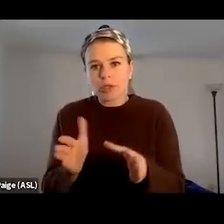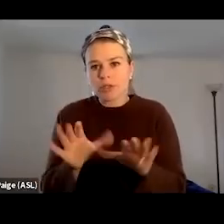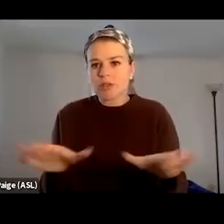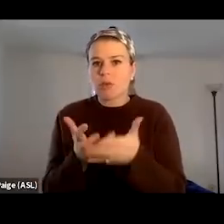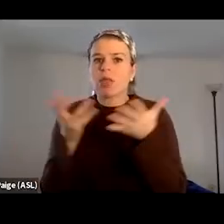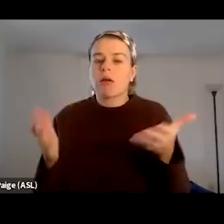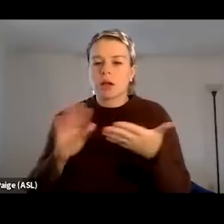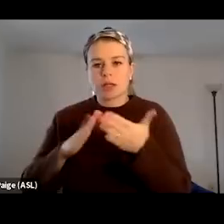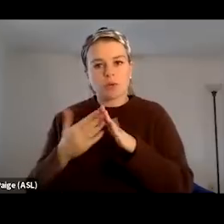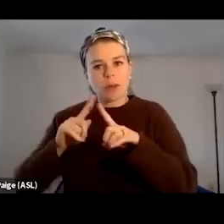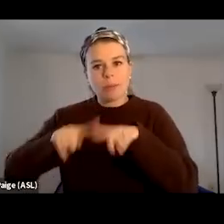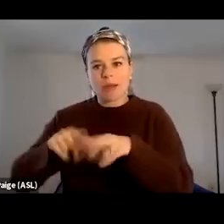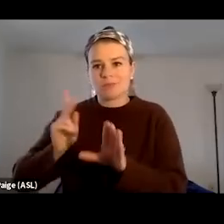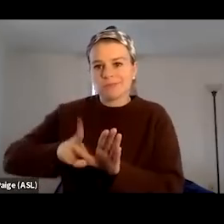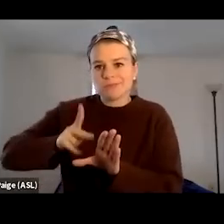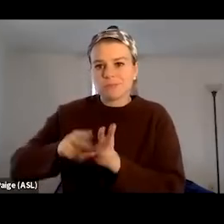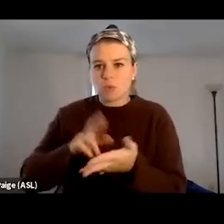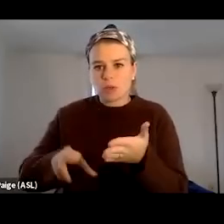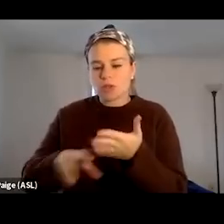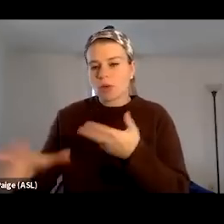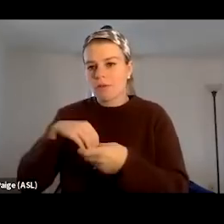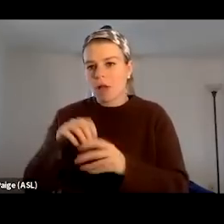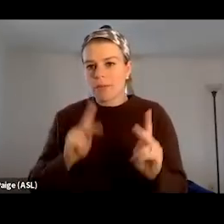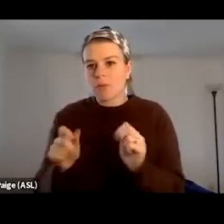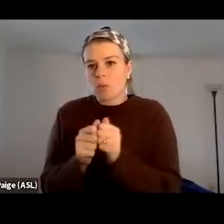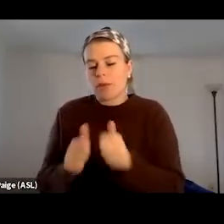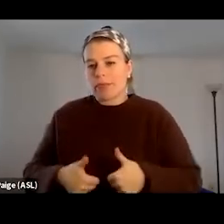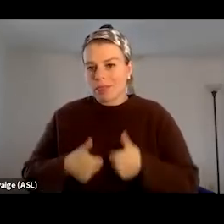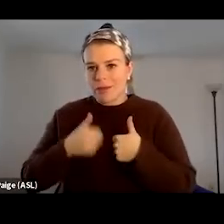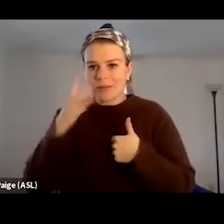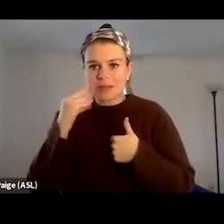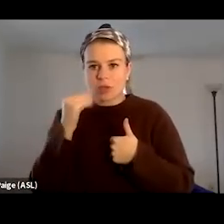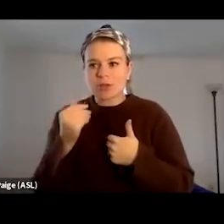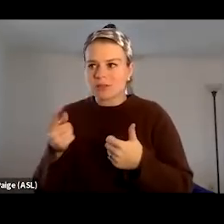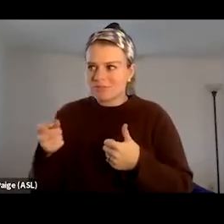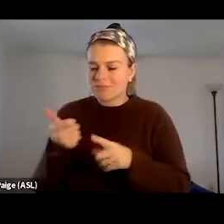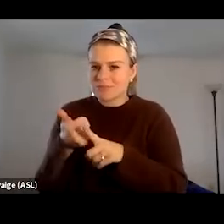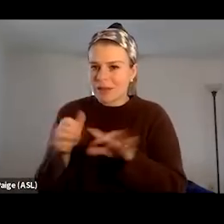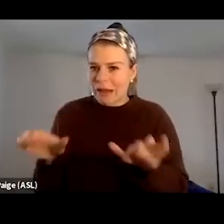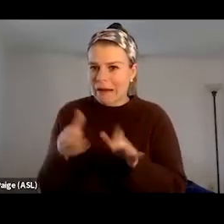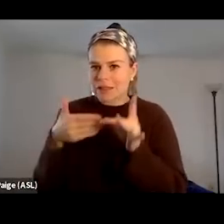basada en la comunidad donde involucramos a personas con experiencia vivida como líderes activos en el proceso de investigación.